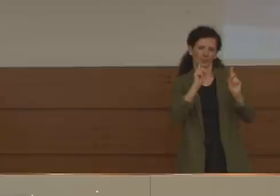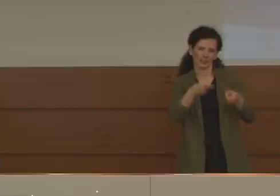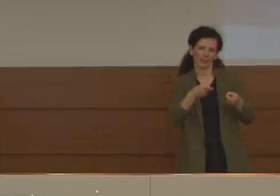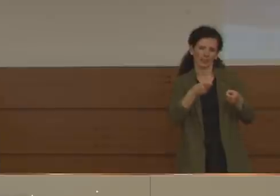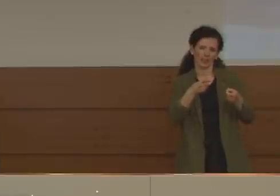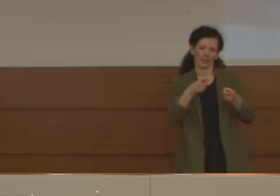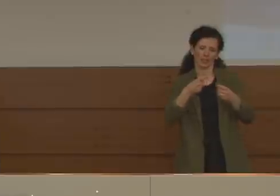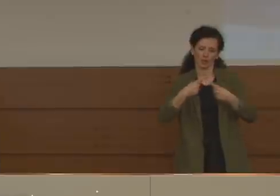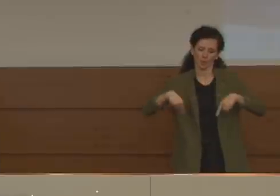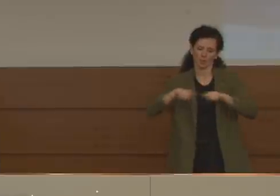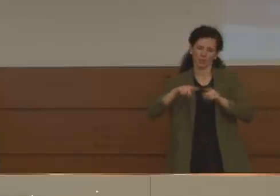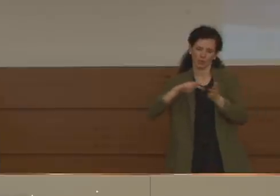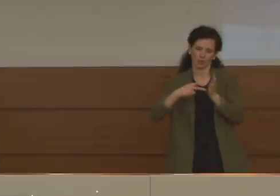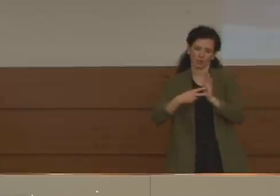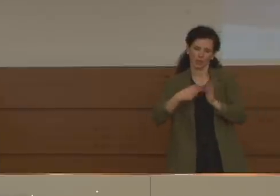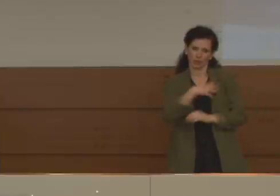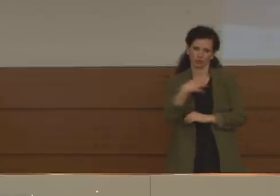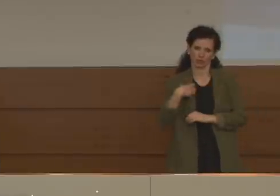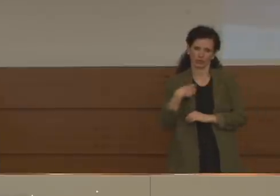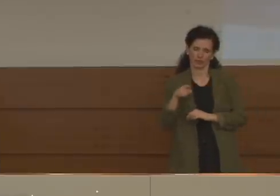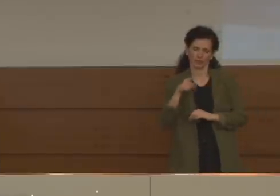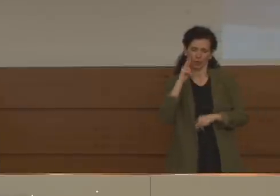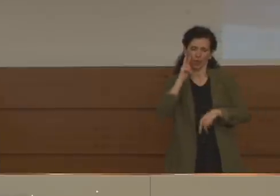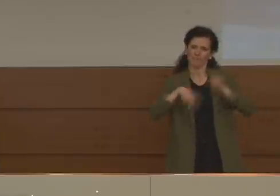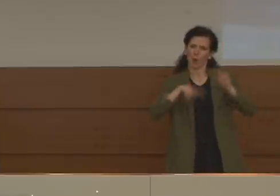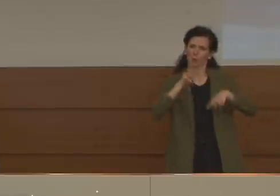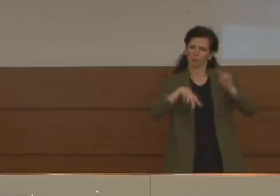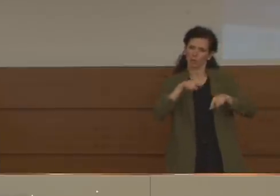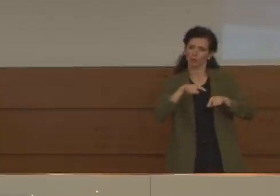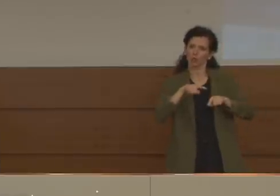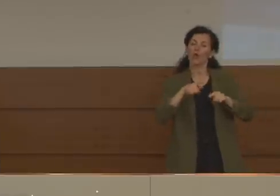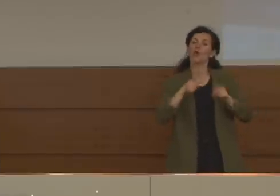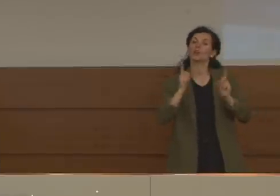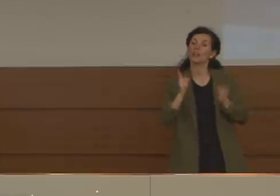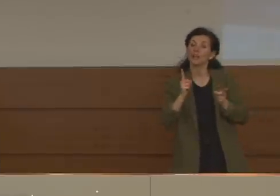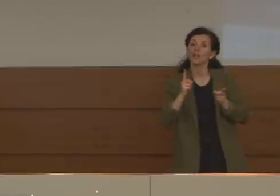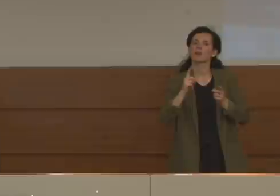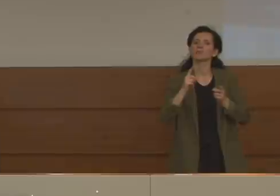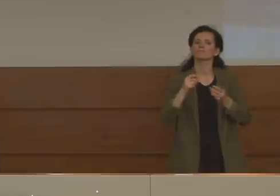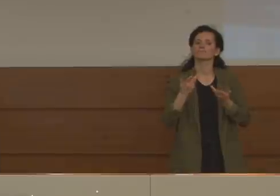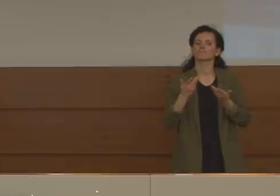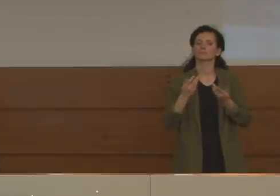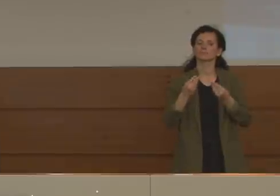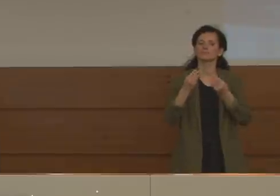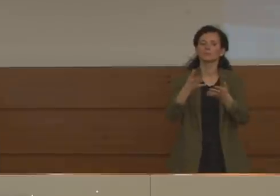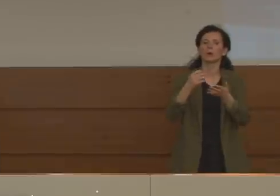proprio per permettere l'uscita ai bambini con un genitore o con un parente,